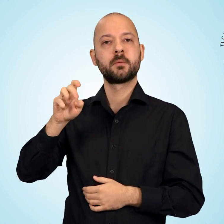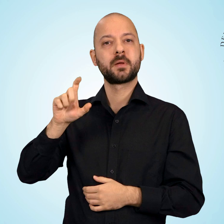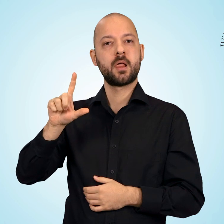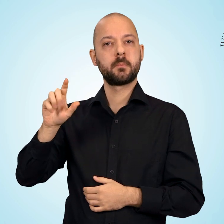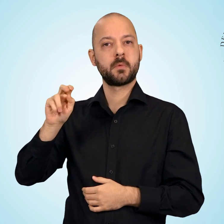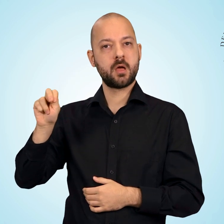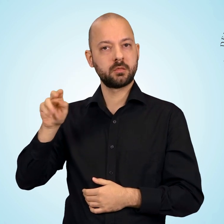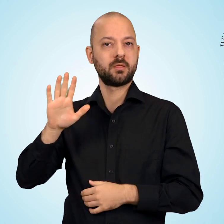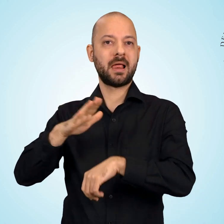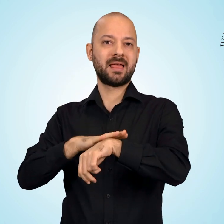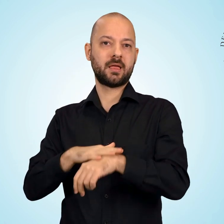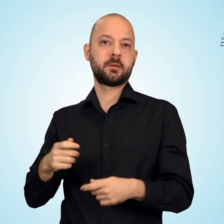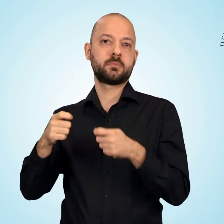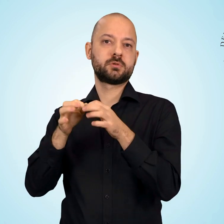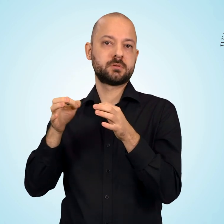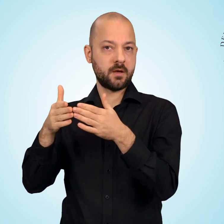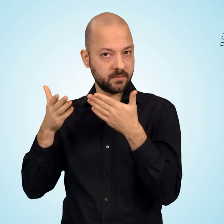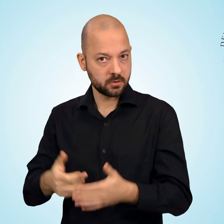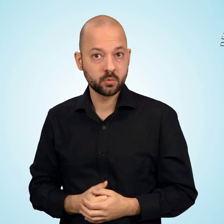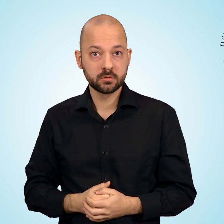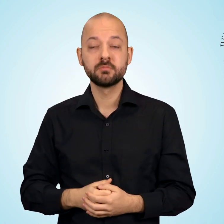und Sören Pellmann (DIE LINKE-Bundestagsfraktion)